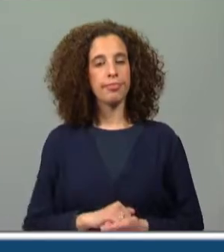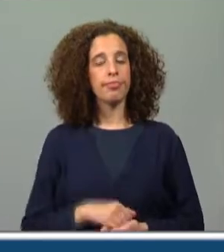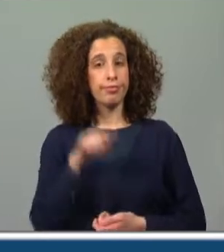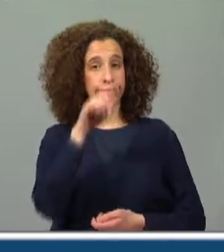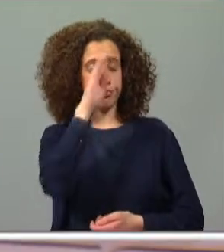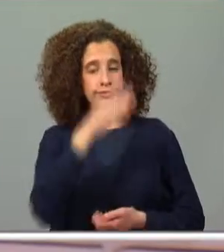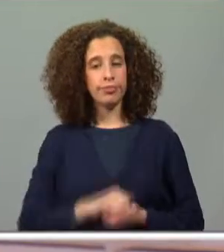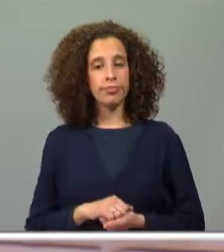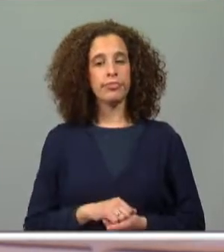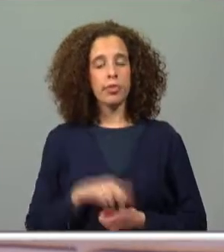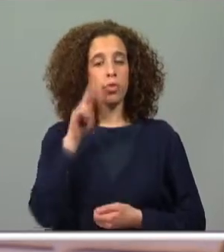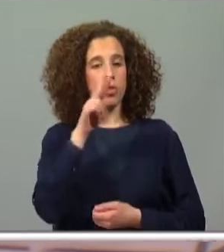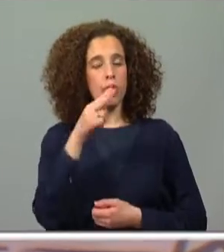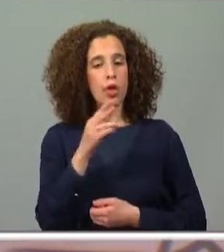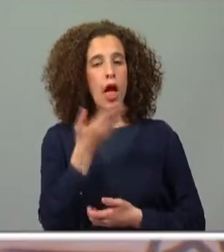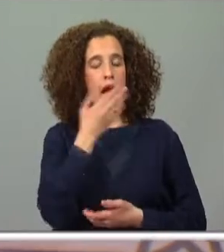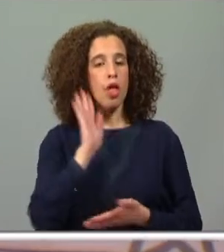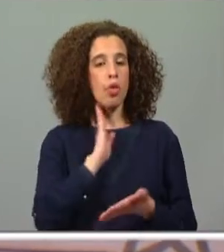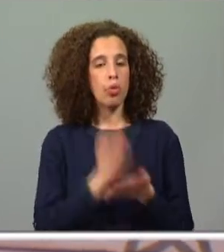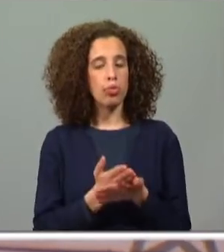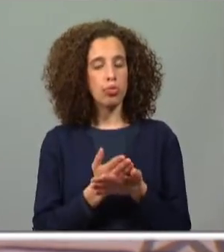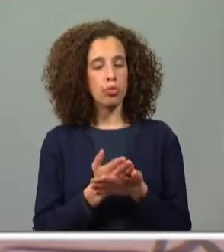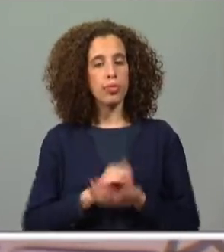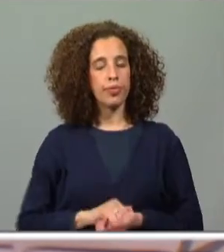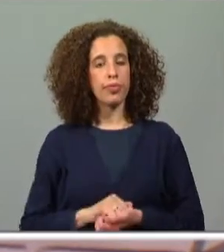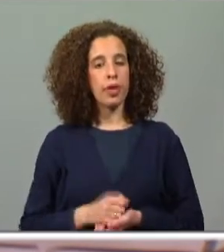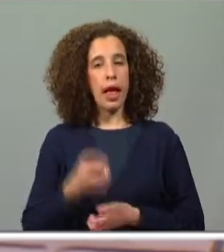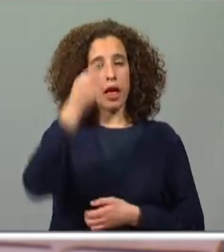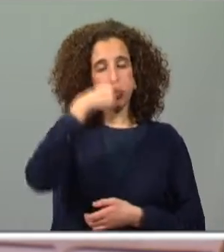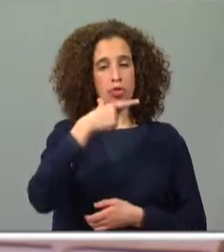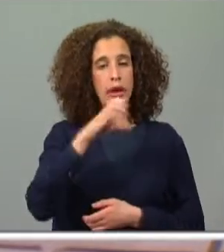Sabes e vimos isso no último bloco Os Contos de Clarice Lispector tem um 你知道，我們在最後一個區塊中看到了 Os克拉麗絲·李斯佩克託的故事有一個